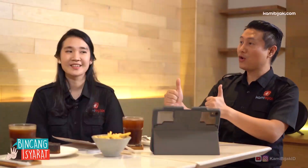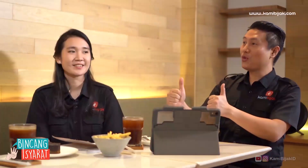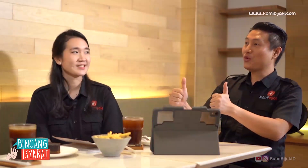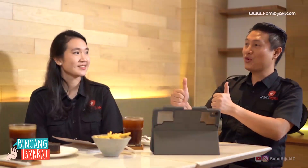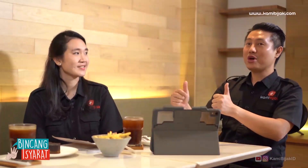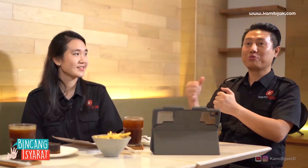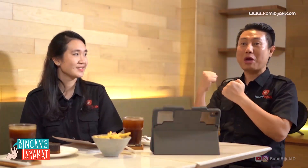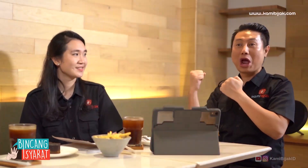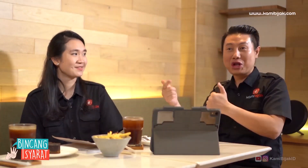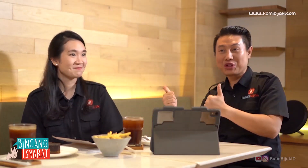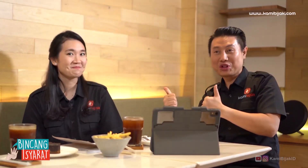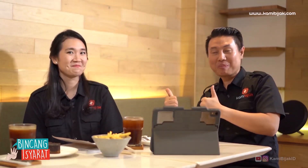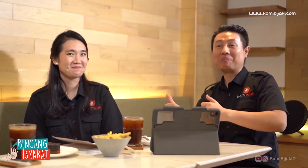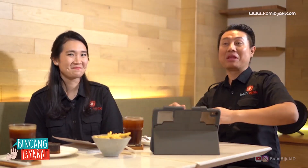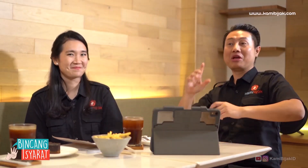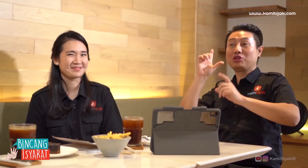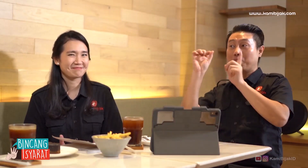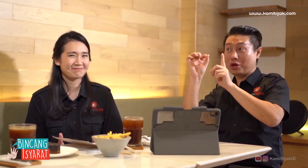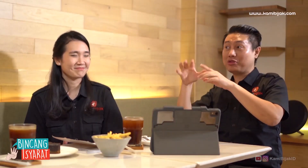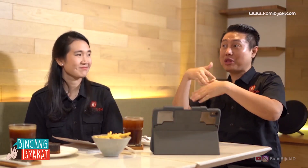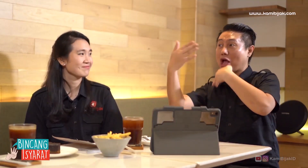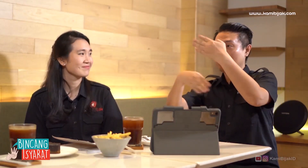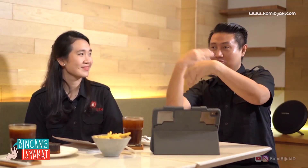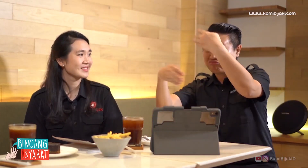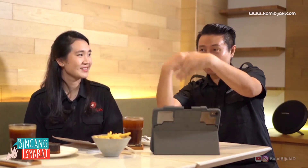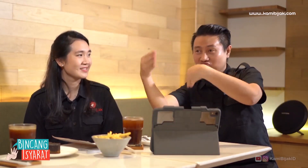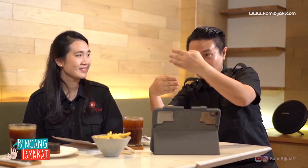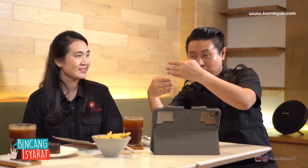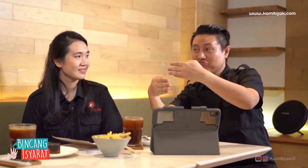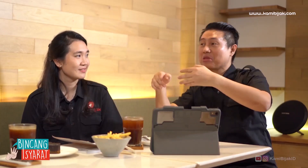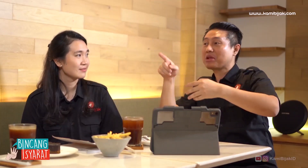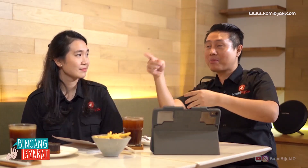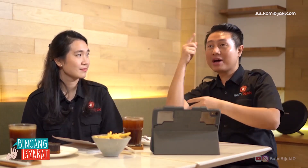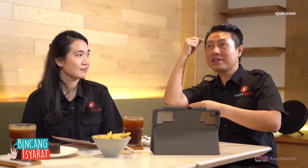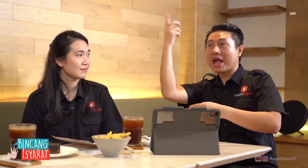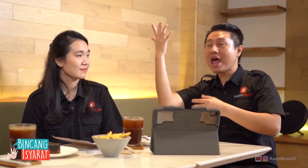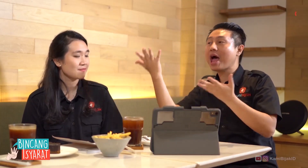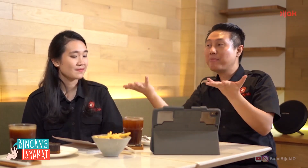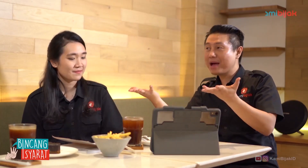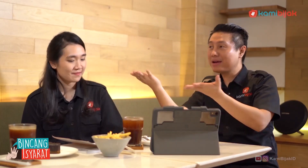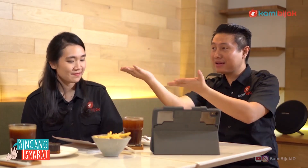Wow, semangat banget Dalam 10 tahun kedepan, apa yang Junita rencanakan?